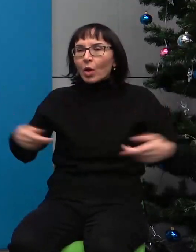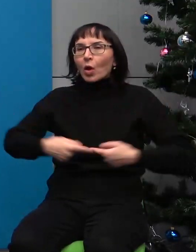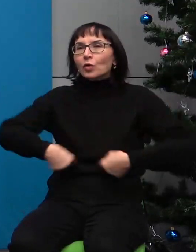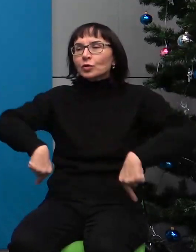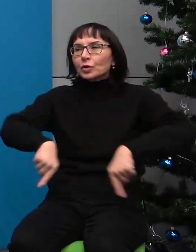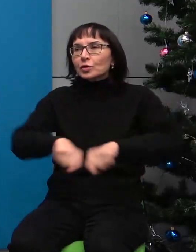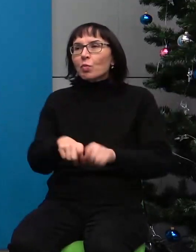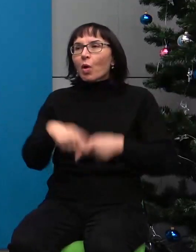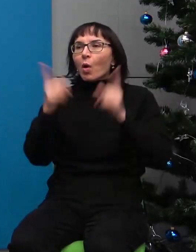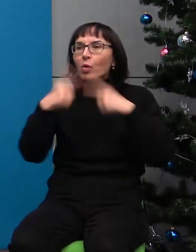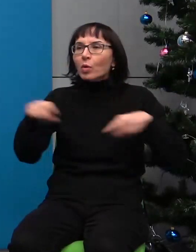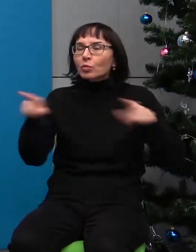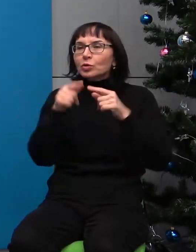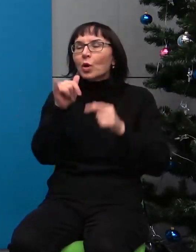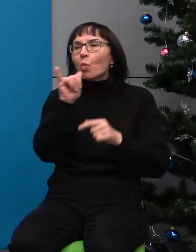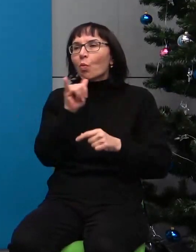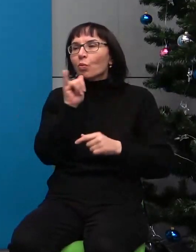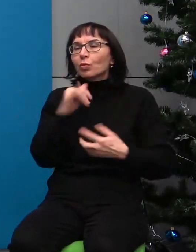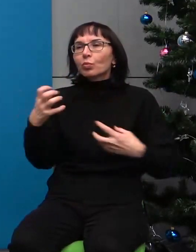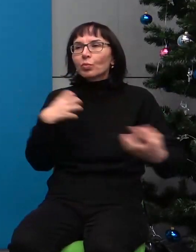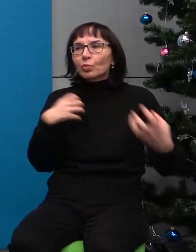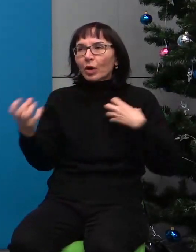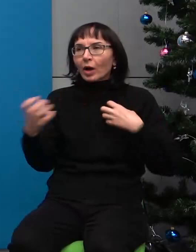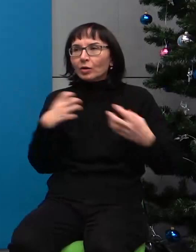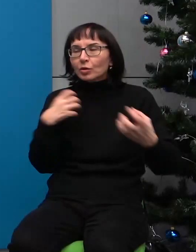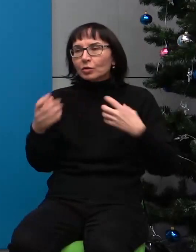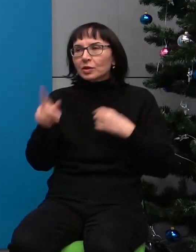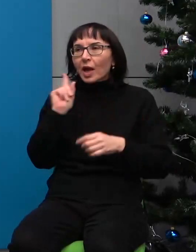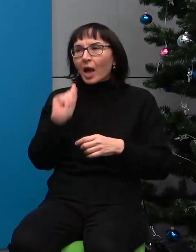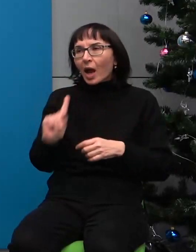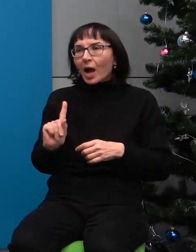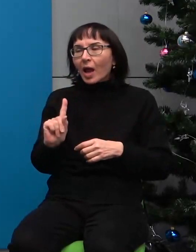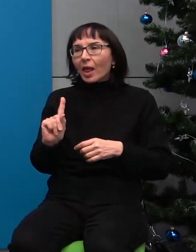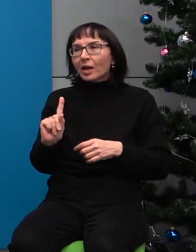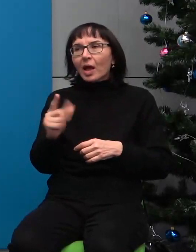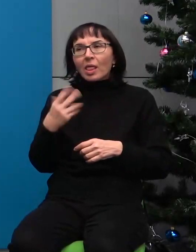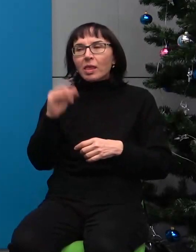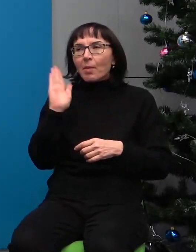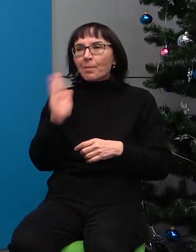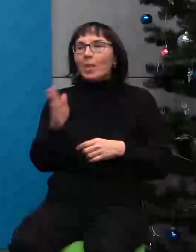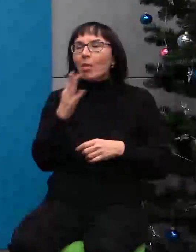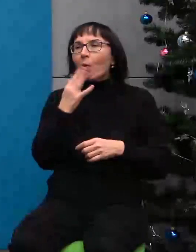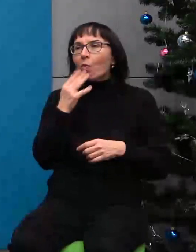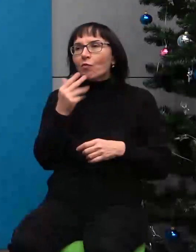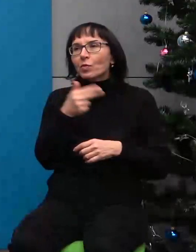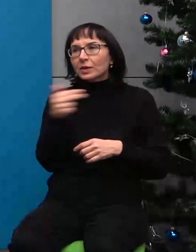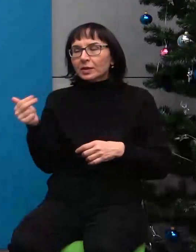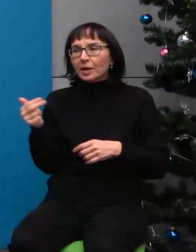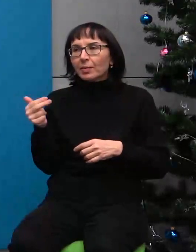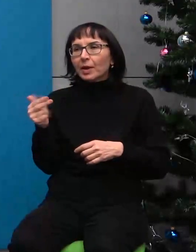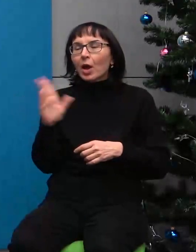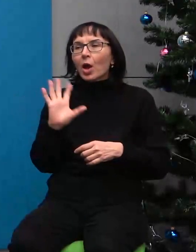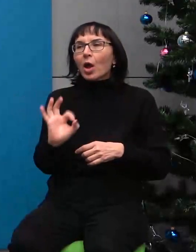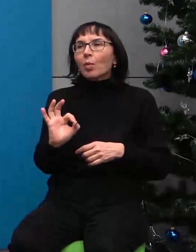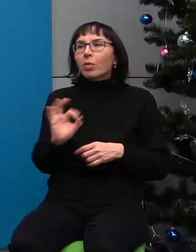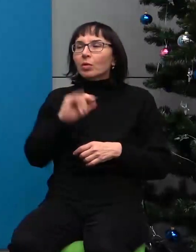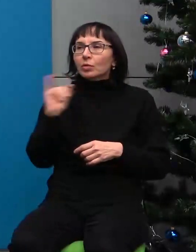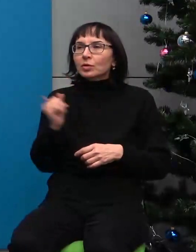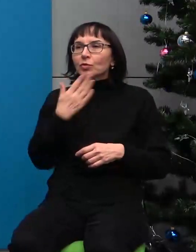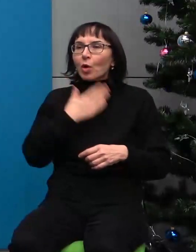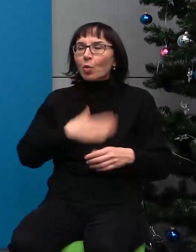jakieś próby aktorskie, ale może pominę ten wątek, bo przede wszystkim zawsze lubiłem czytać i pisać,